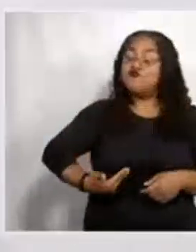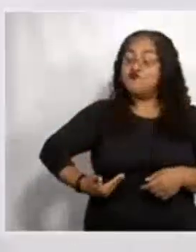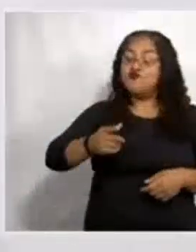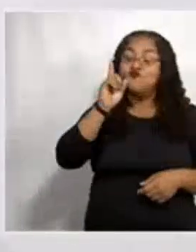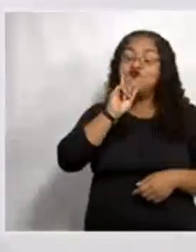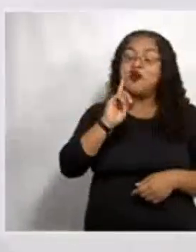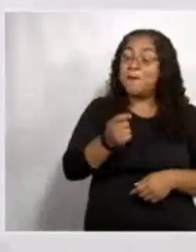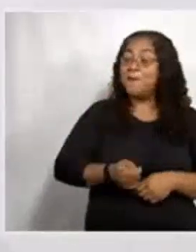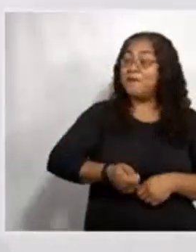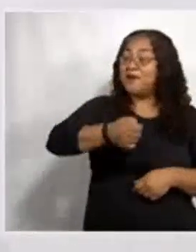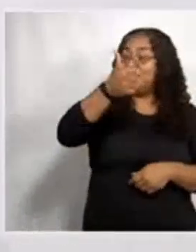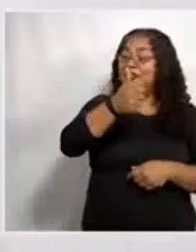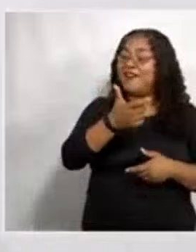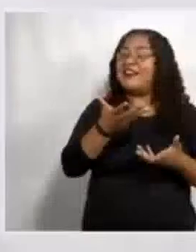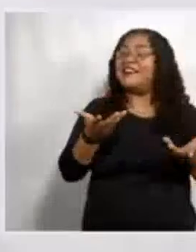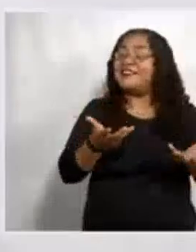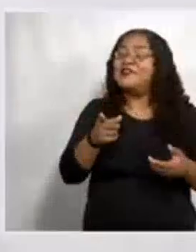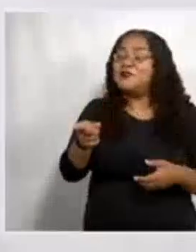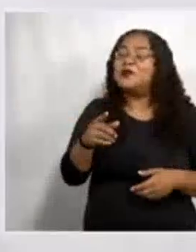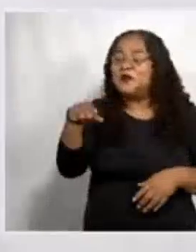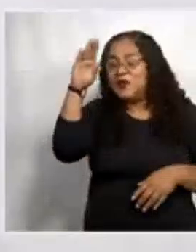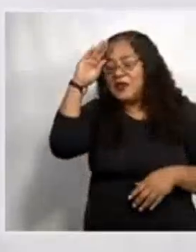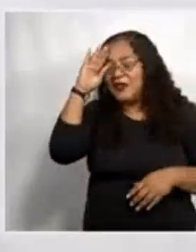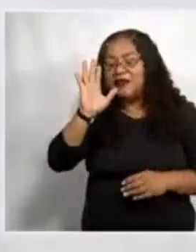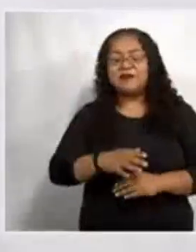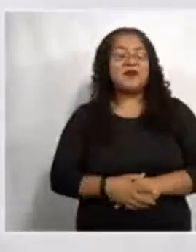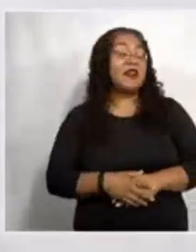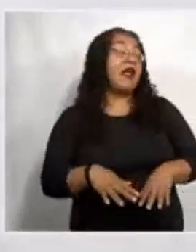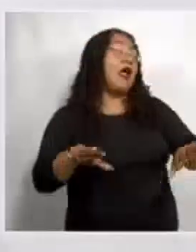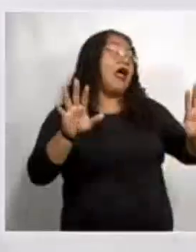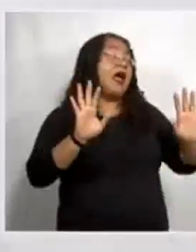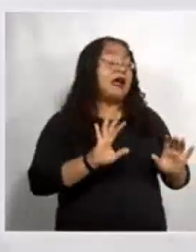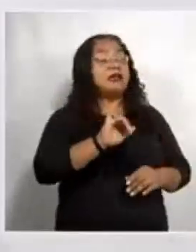hacer muy chistosito y dijo, "Pues ya llegó un ama de casa a la presidencia,